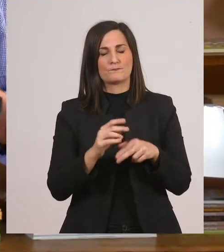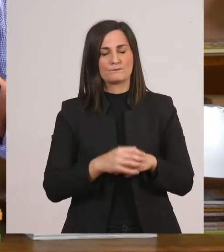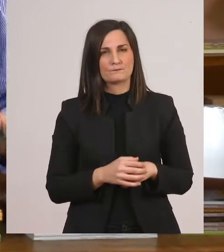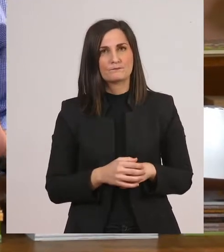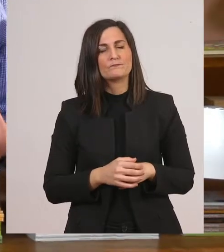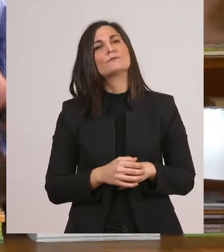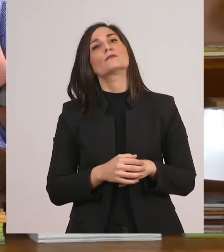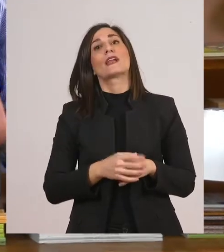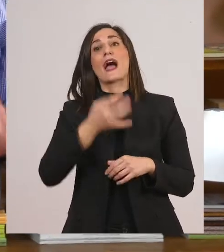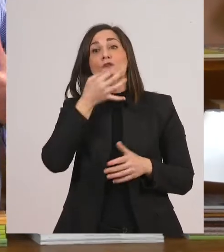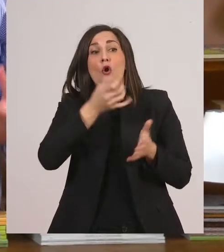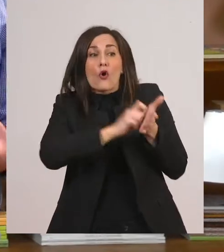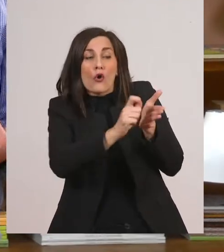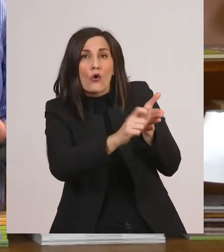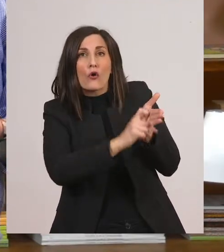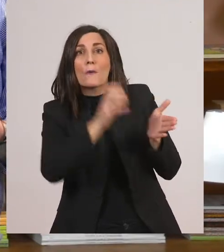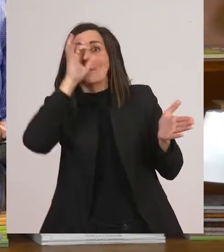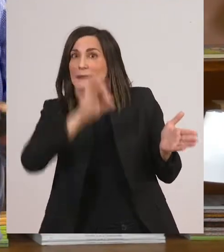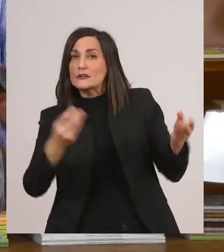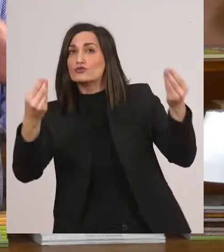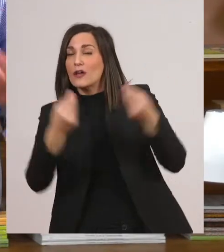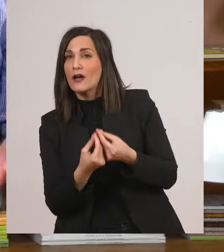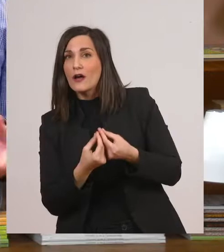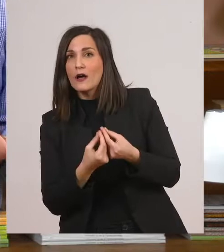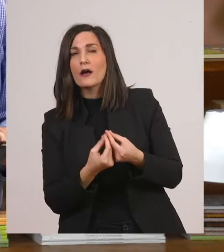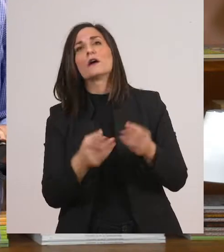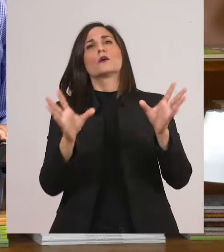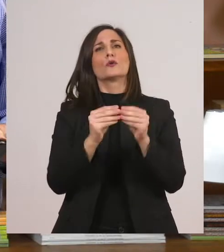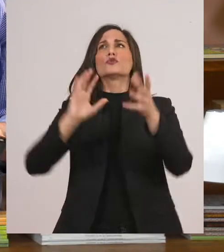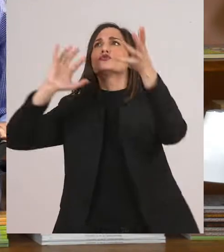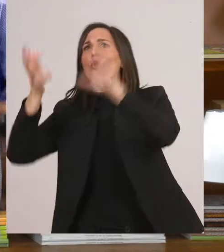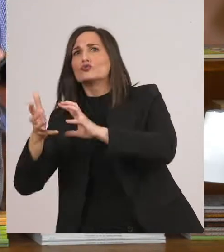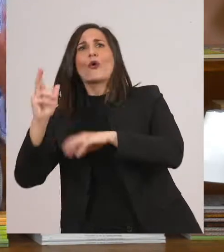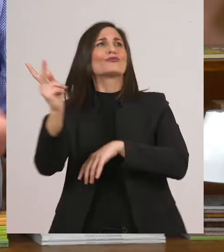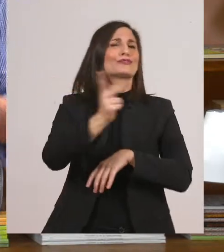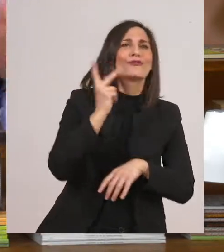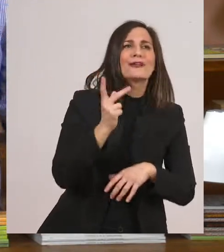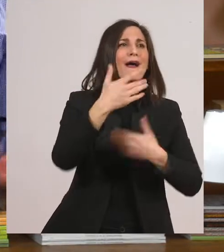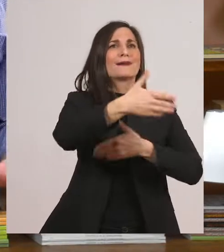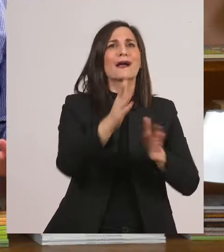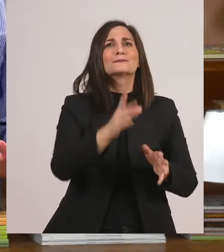Αν αυτά που λέμε ισχύουν όντως στην πραγματικότητα, στον έξω κόσμο, έξω από την τάξη, στην κοινωνία, πείτε το όπως θέλετε.